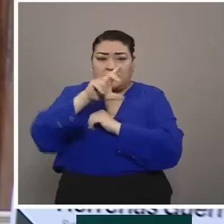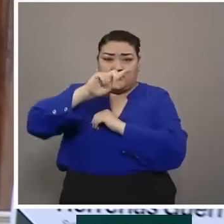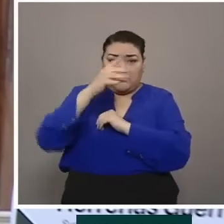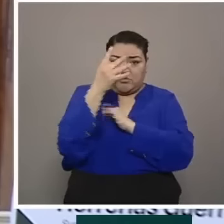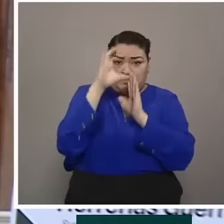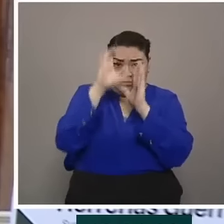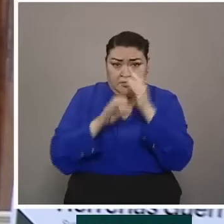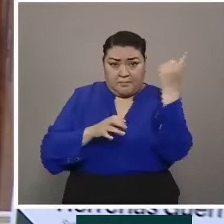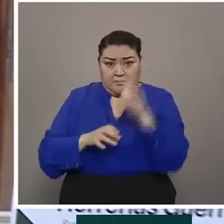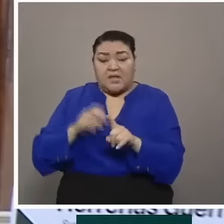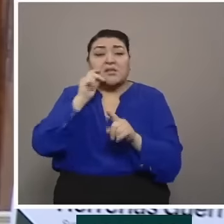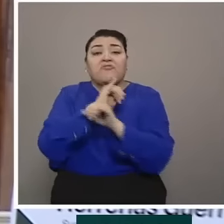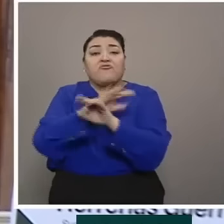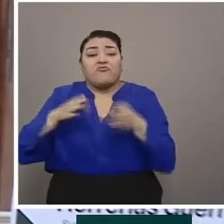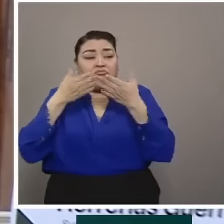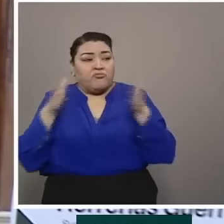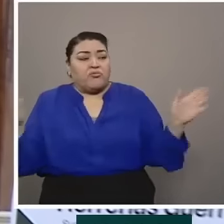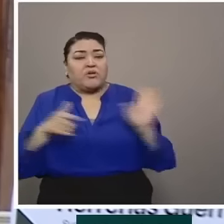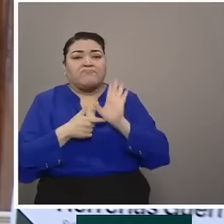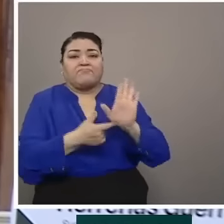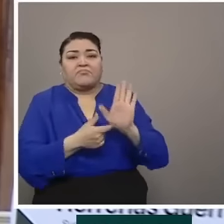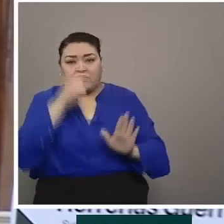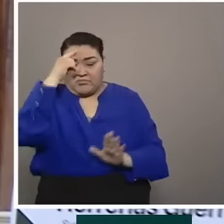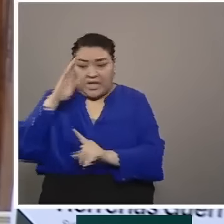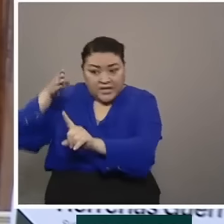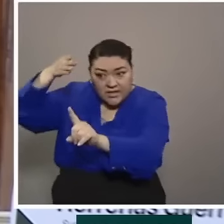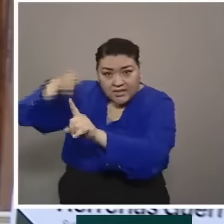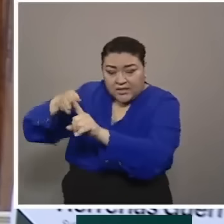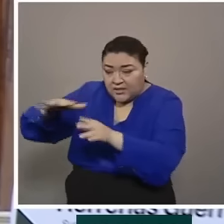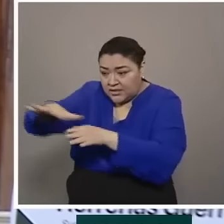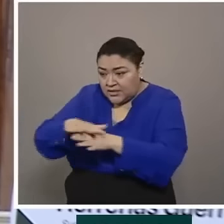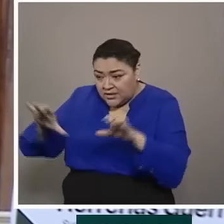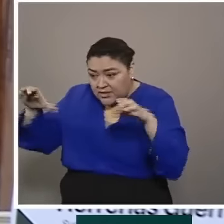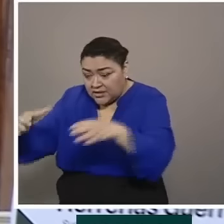y se destinen exclusivamente a la comunidad indígena para la que fueron